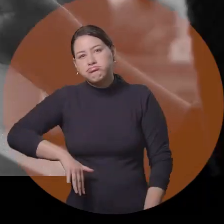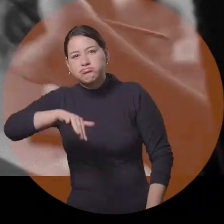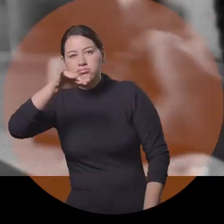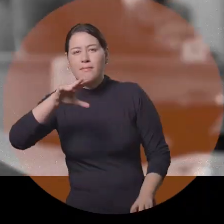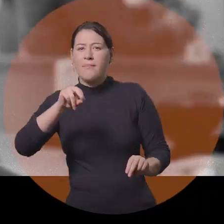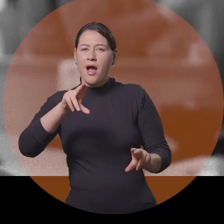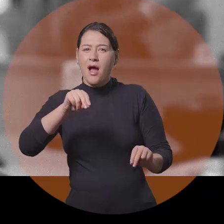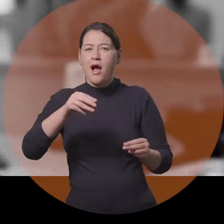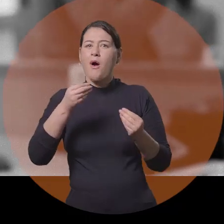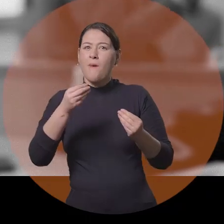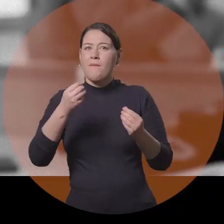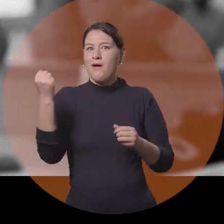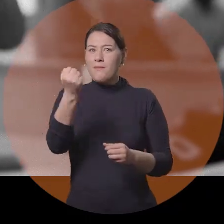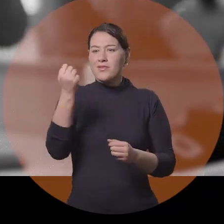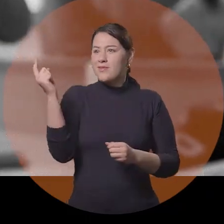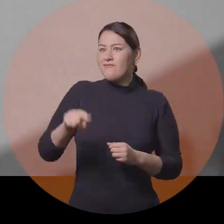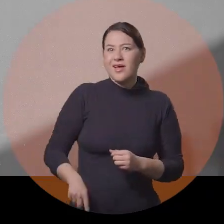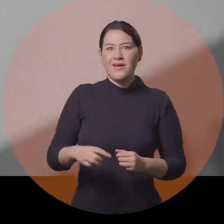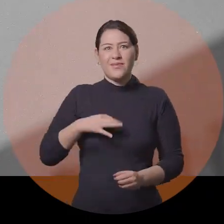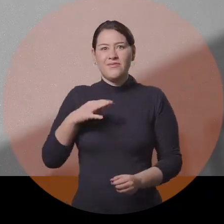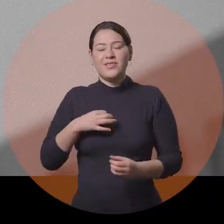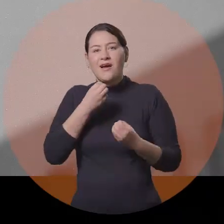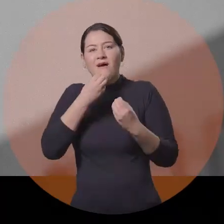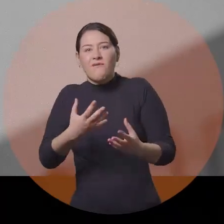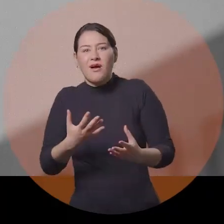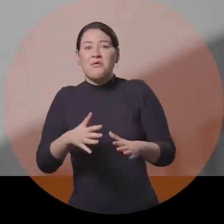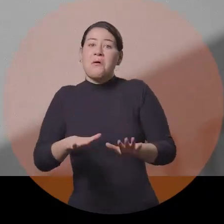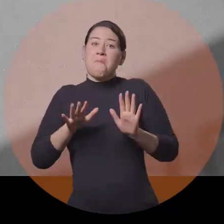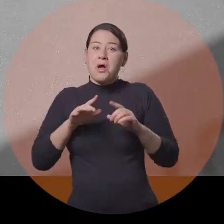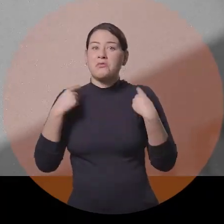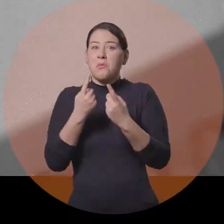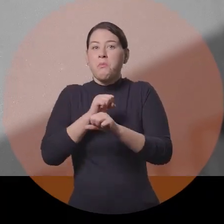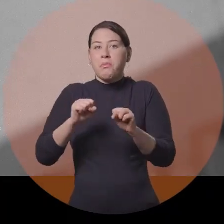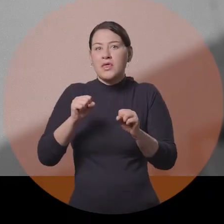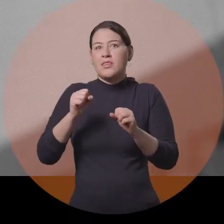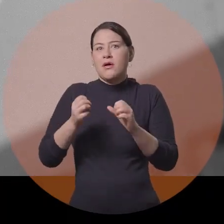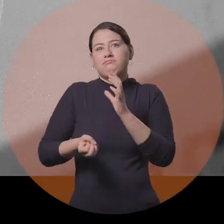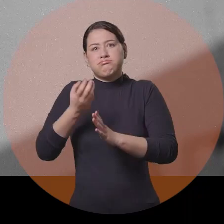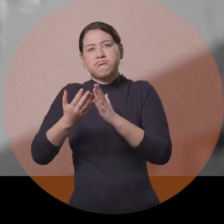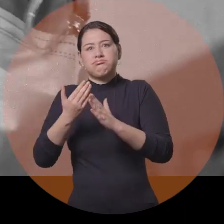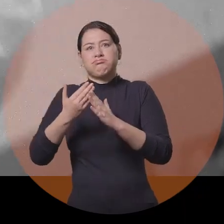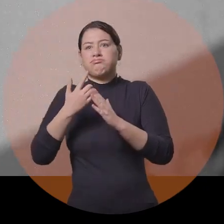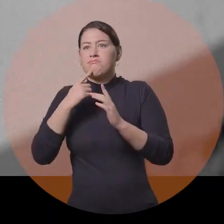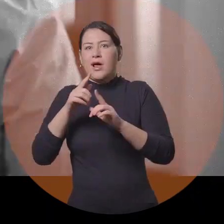"Fa, esto me resultó re importante y qué bueno que estaría que pudiéramos desarrollar este tipo de habilidades para todos nuestros niños"